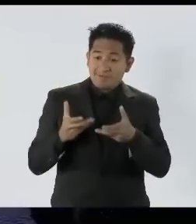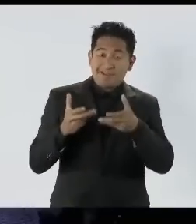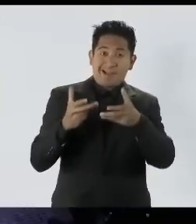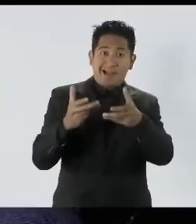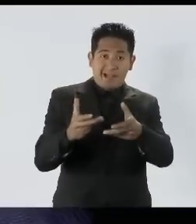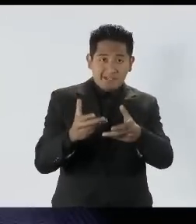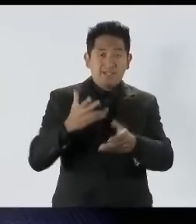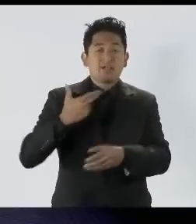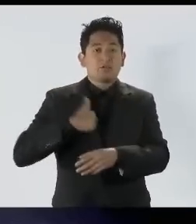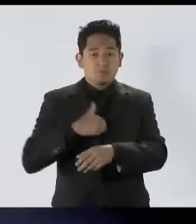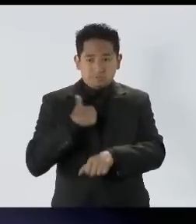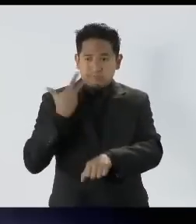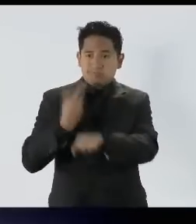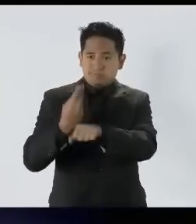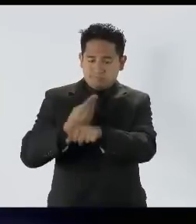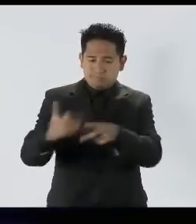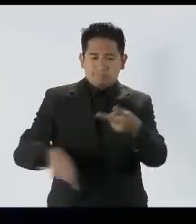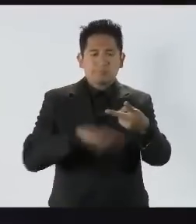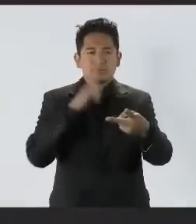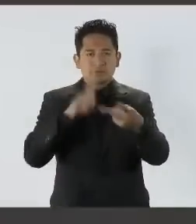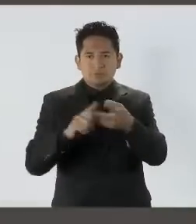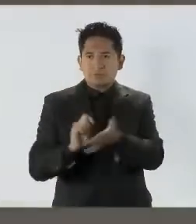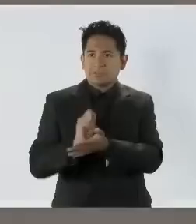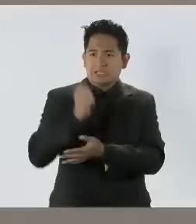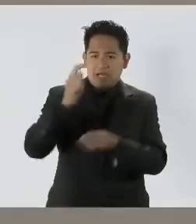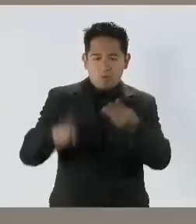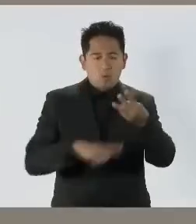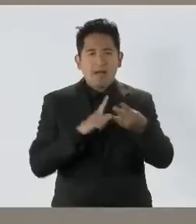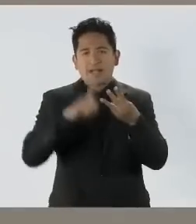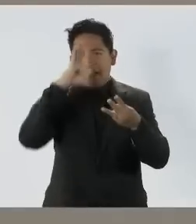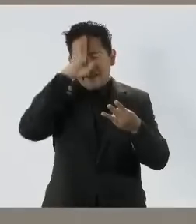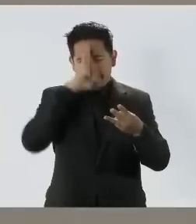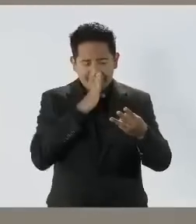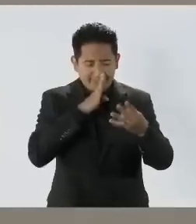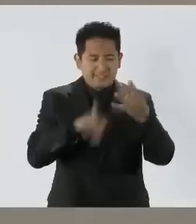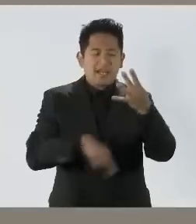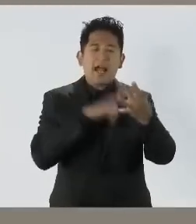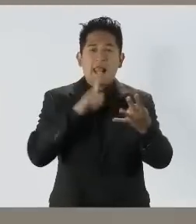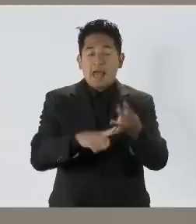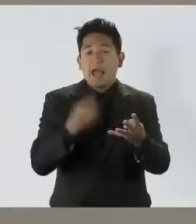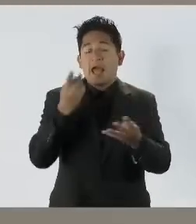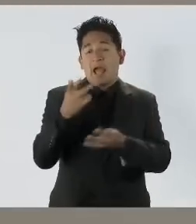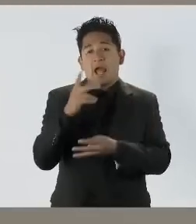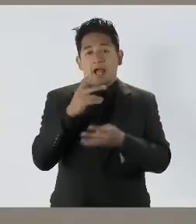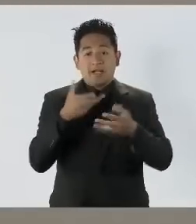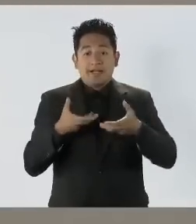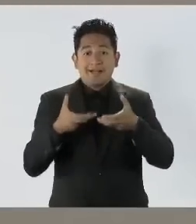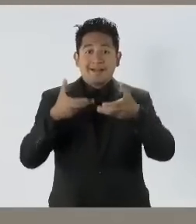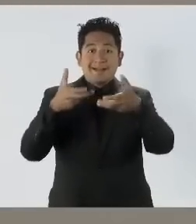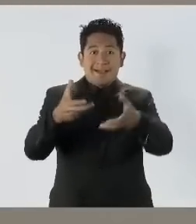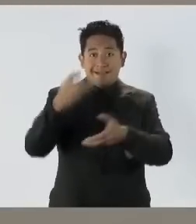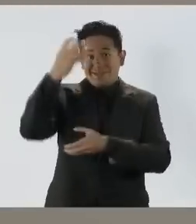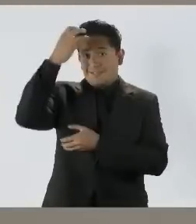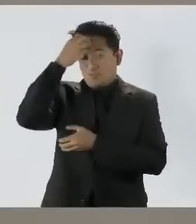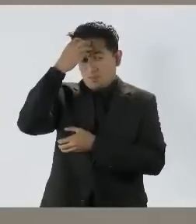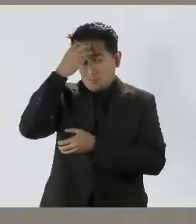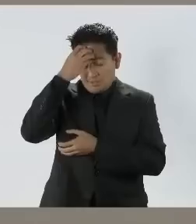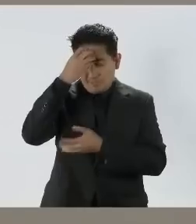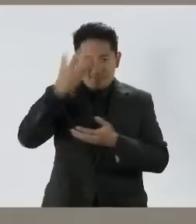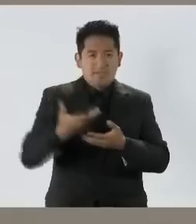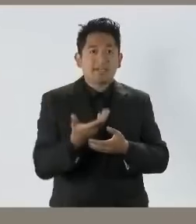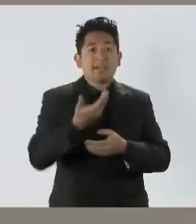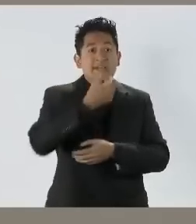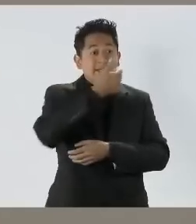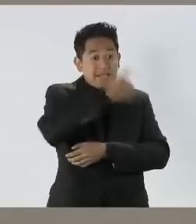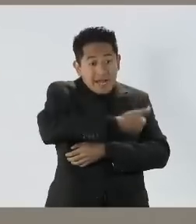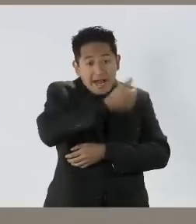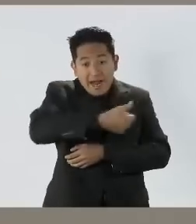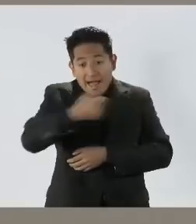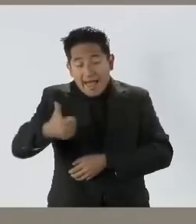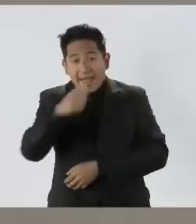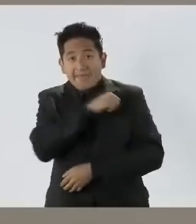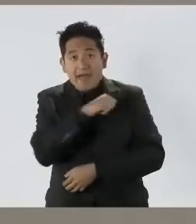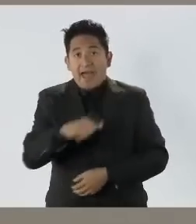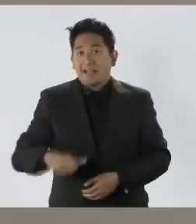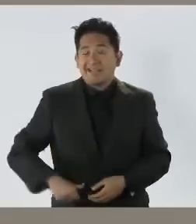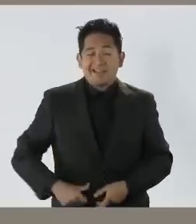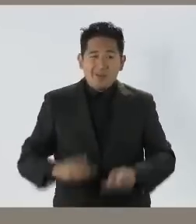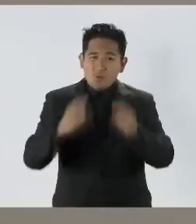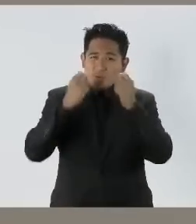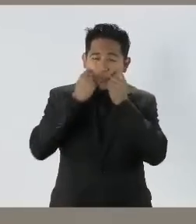Avenida tlaguac eje central Avenida Chapultepec y en cada una de las por muy lejas que estén